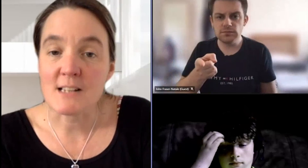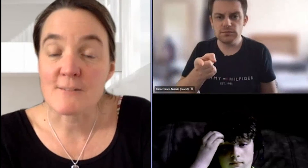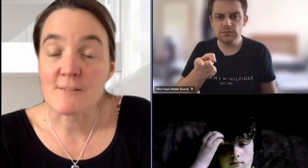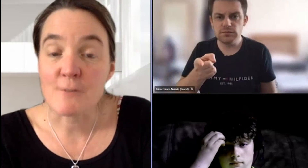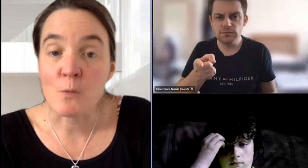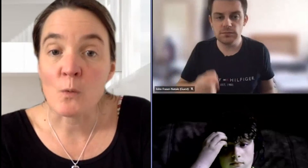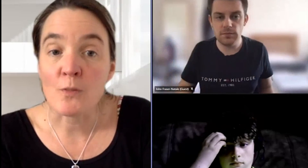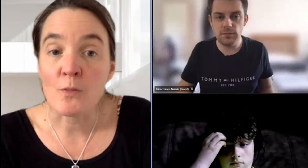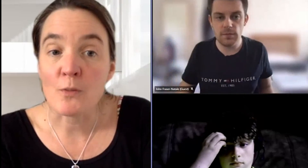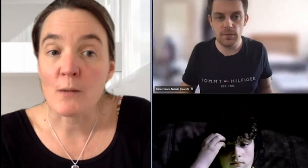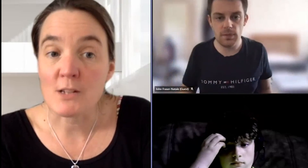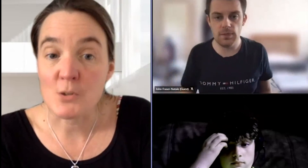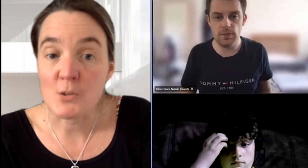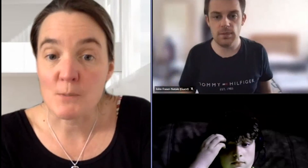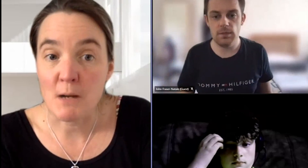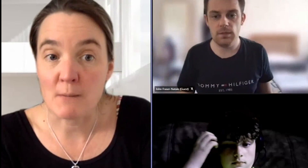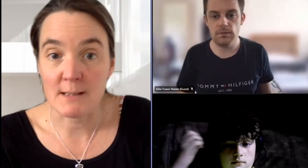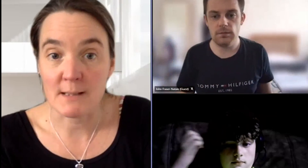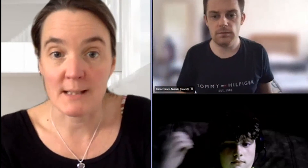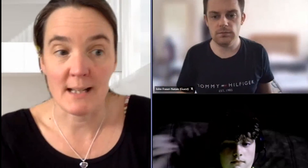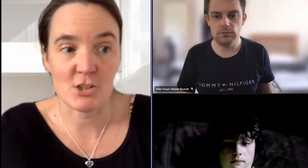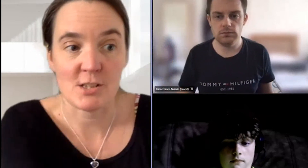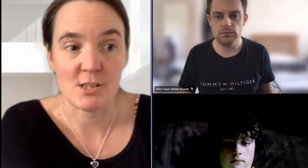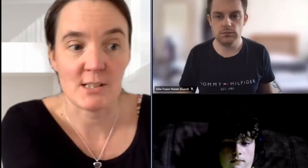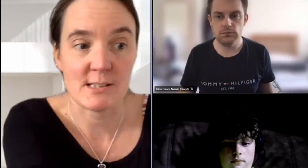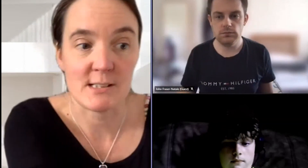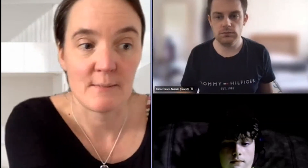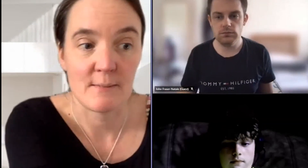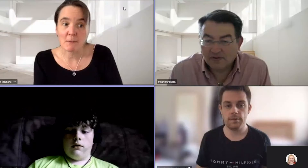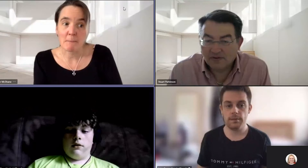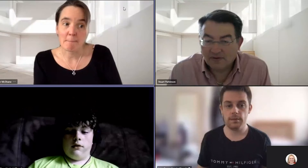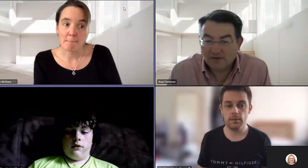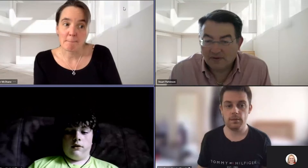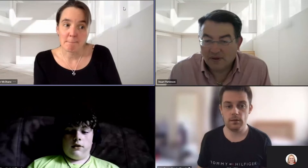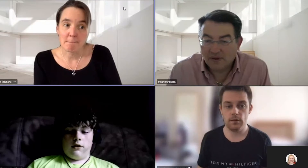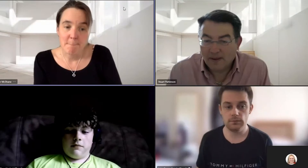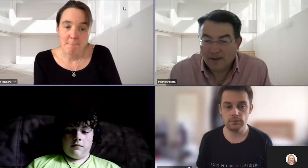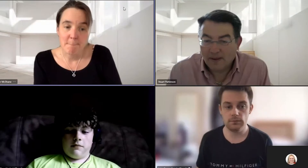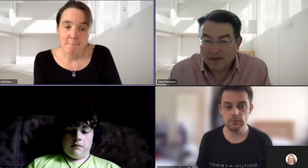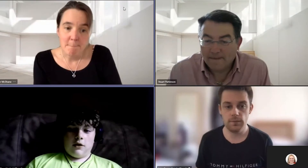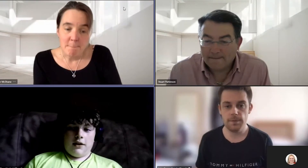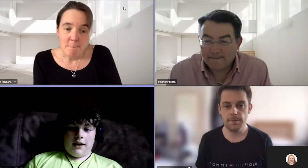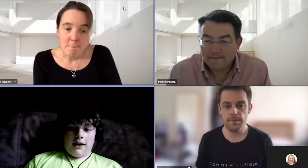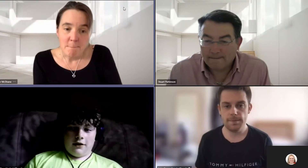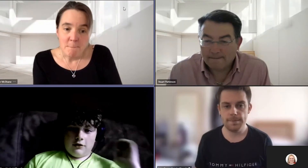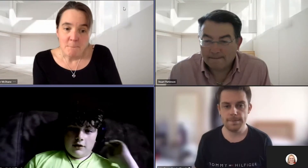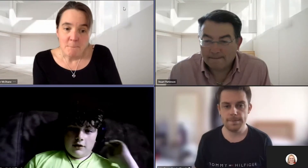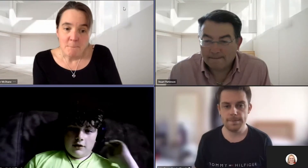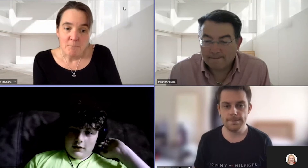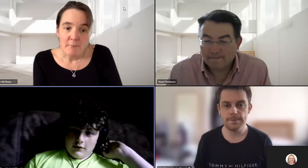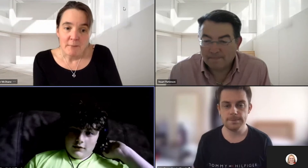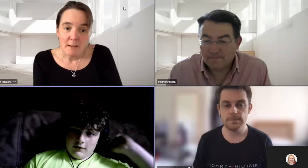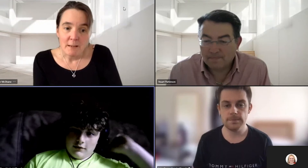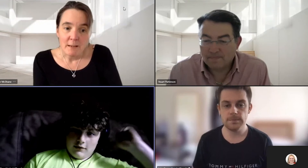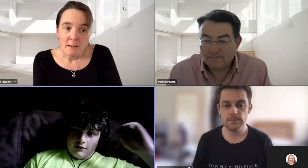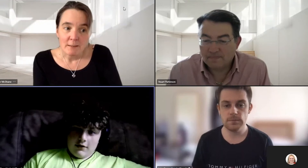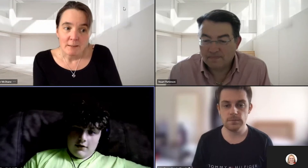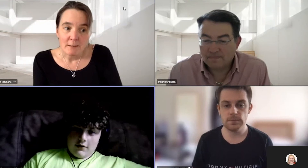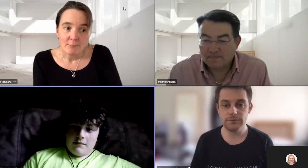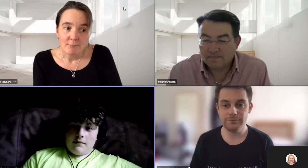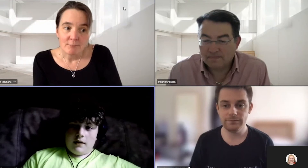A dweud y gwir, ches i ddim fy ethol drwy’r brif etholiad.